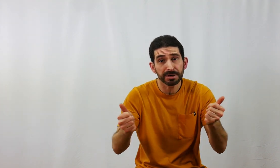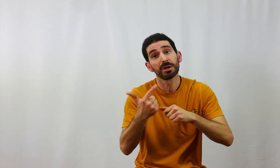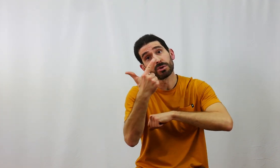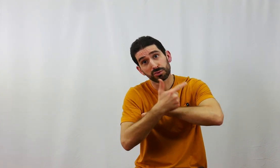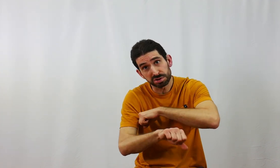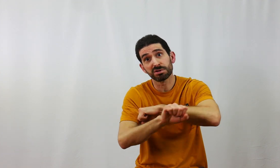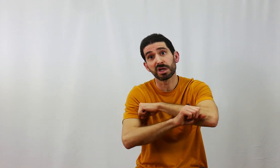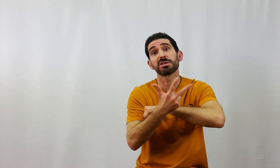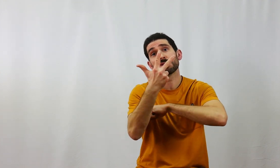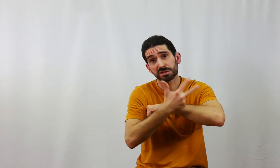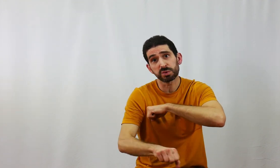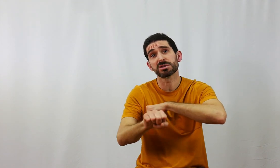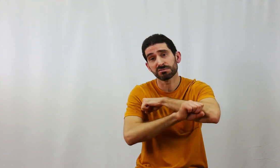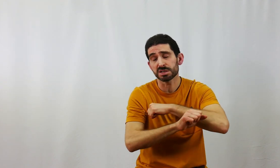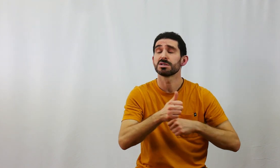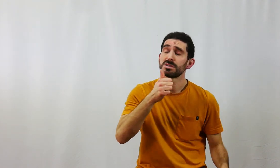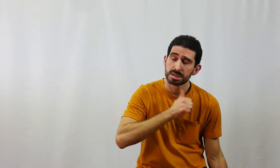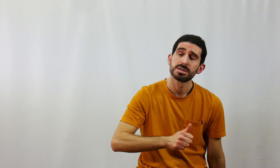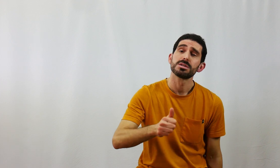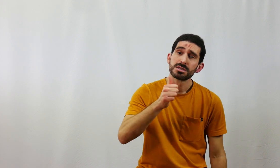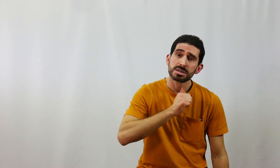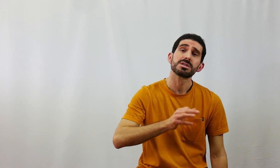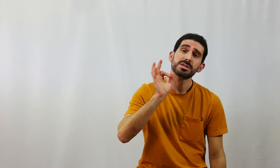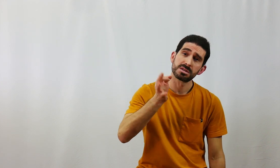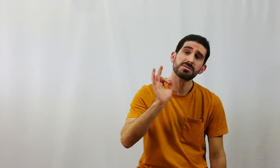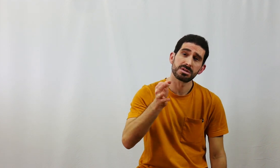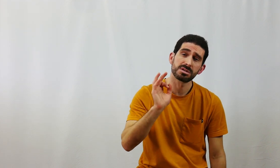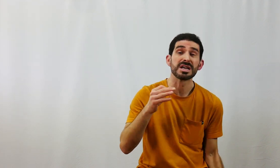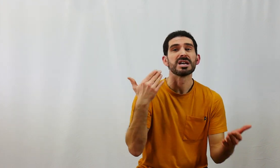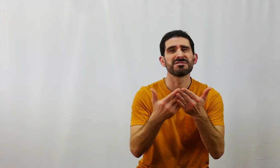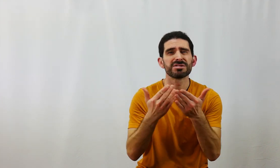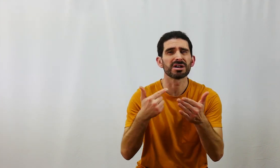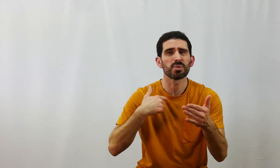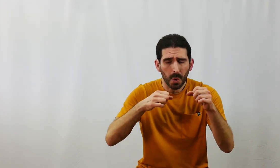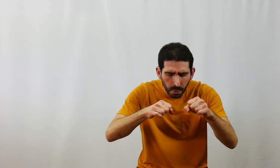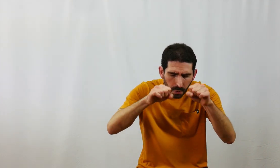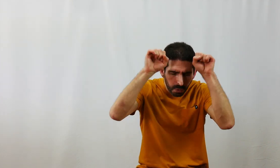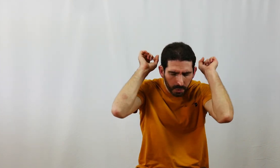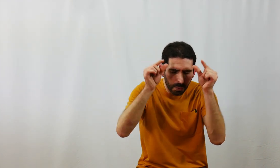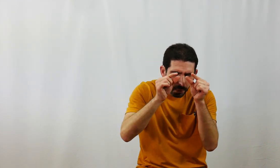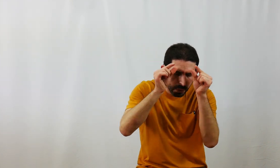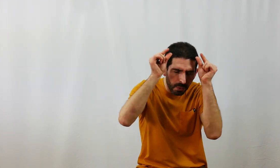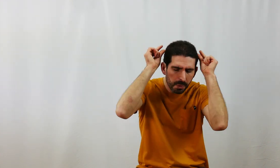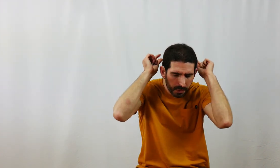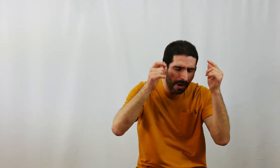soit deux à trois semaines de patience, eh oui. C'est pour ça que je me suis tondu les cheveux